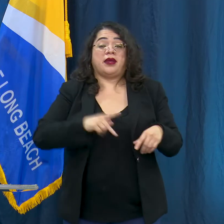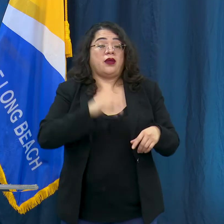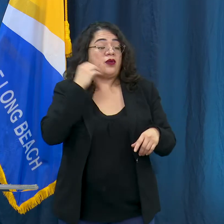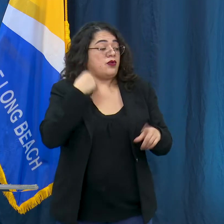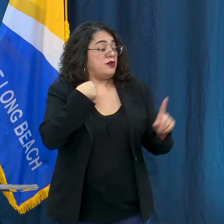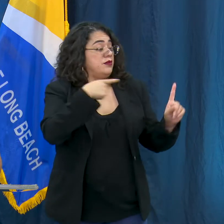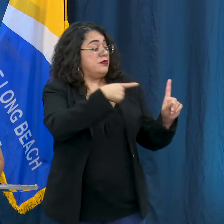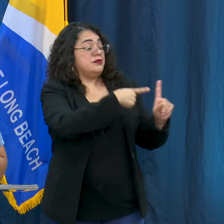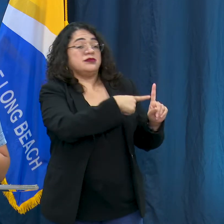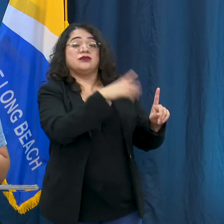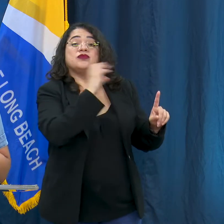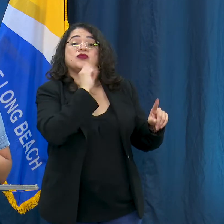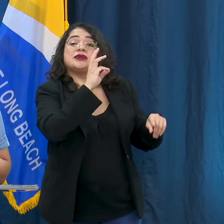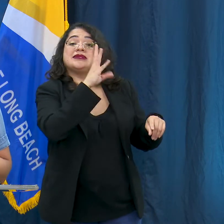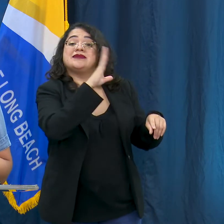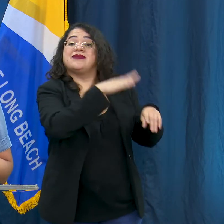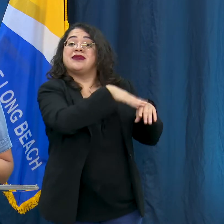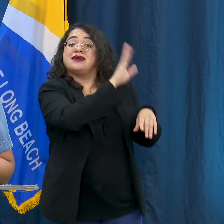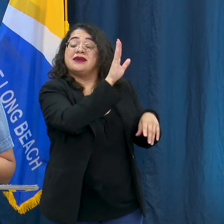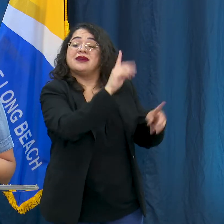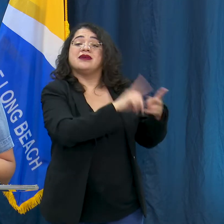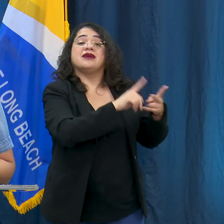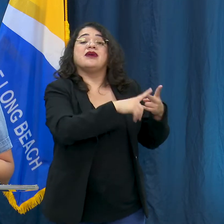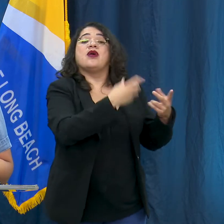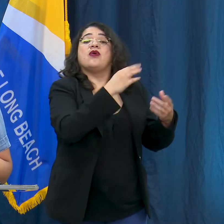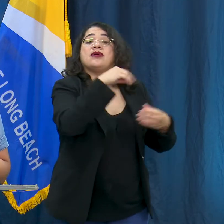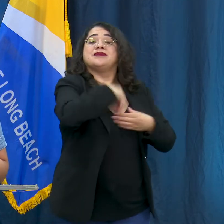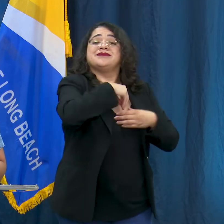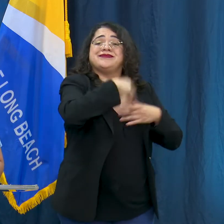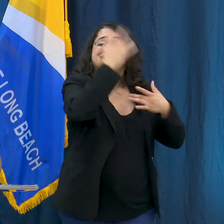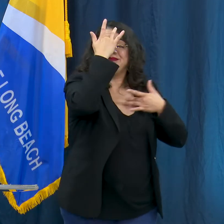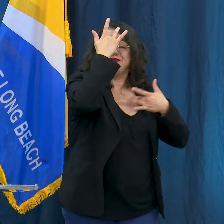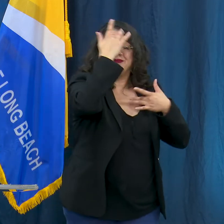sociis ted a's vibin con personas de meyer edad es muy importante porque